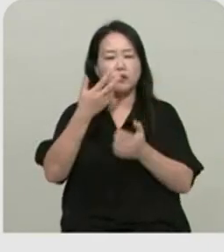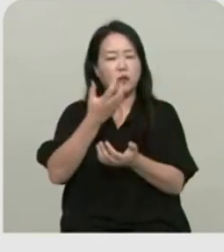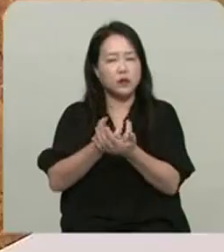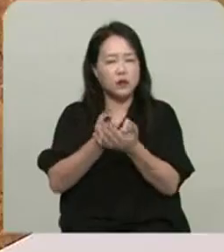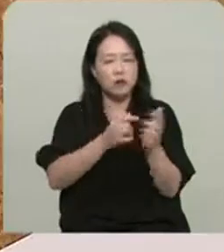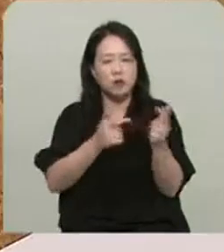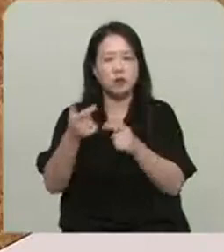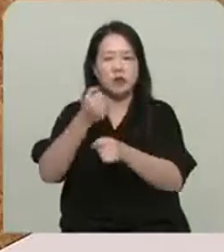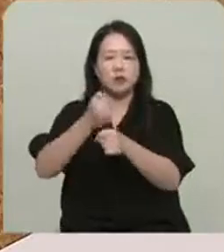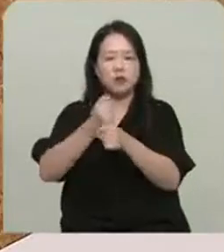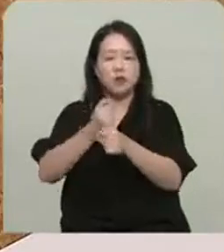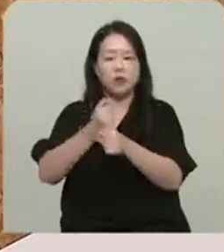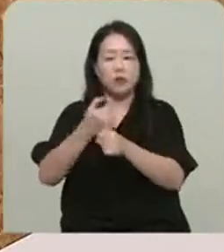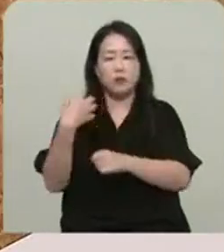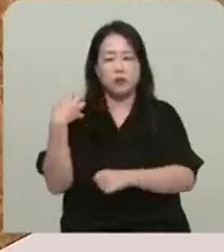이광헌/전북테크노파크 이차전지 소재융합팀장 : 초격차기술을 확보